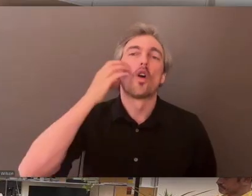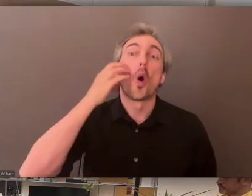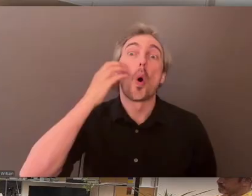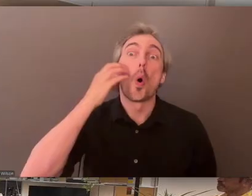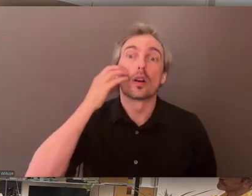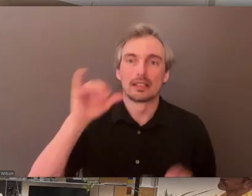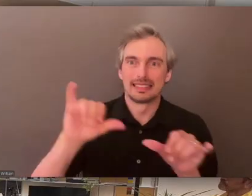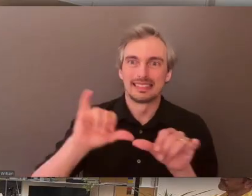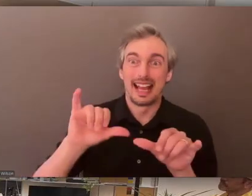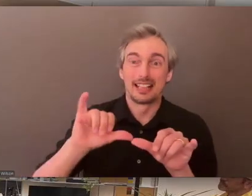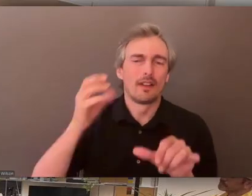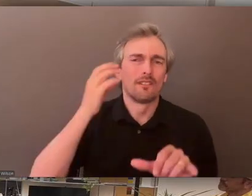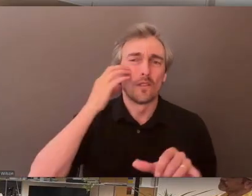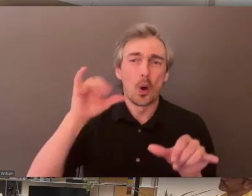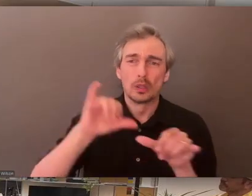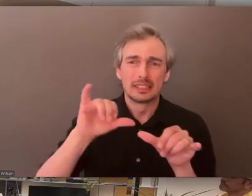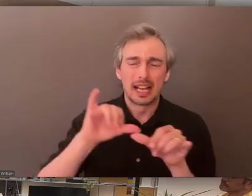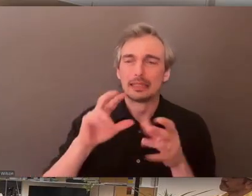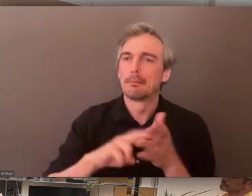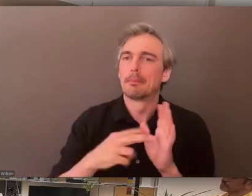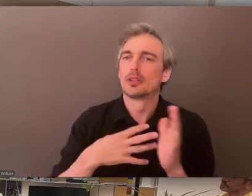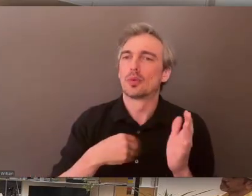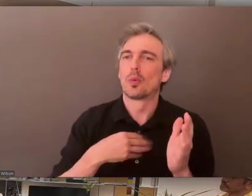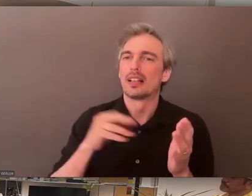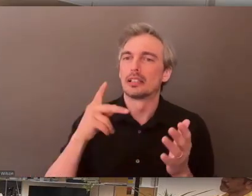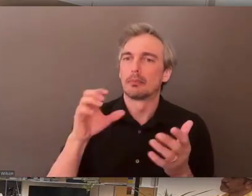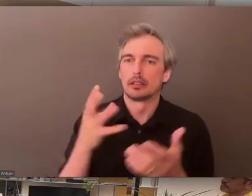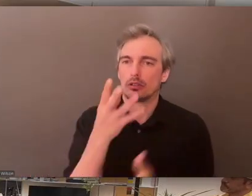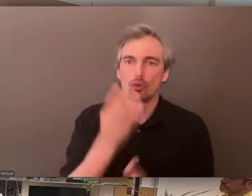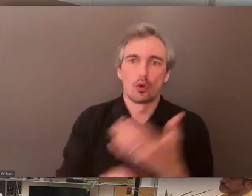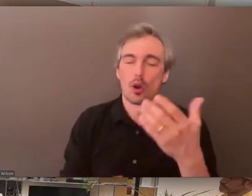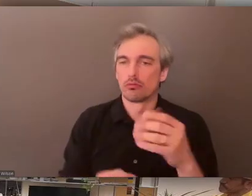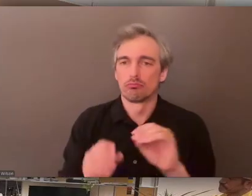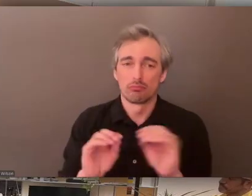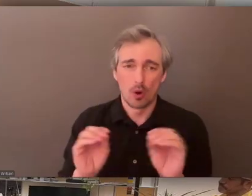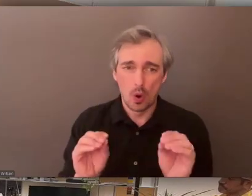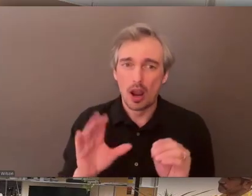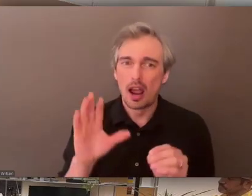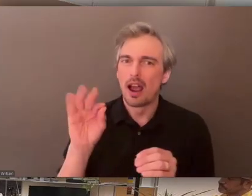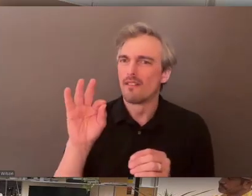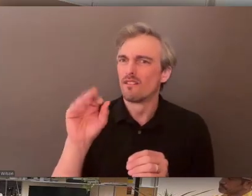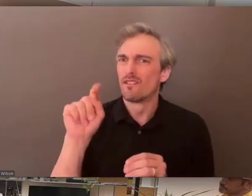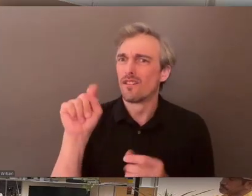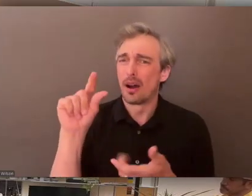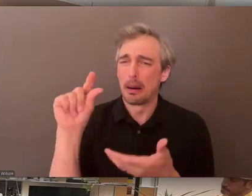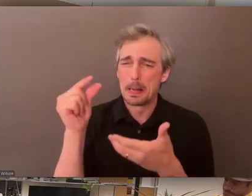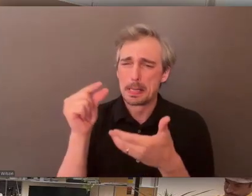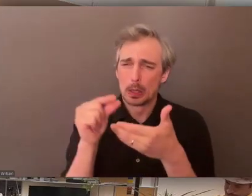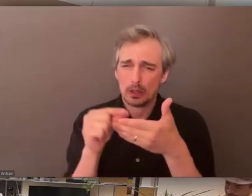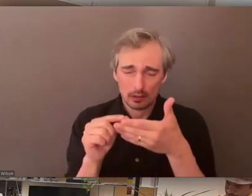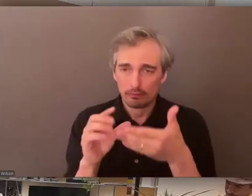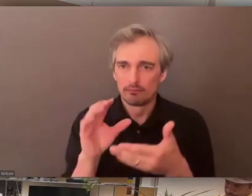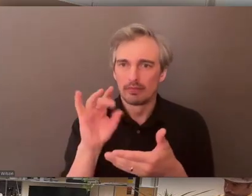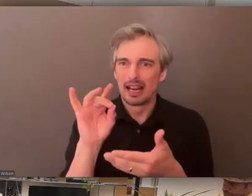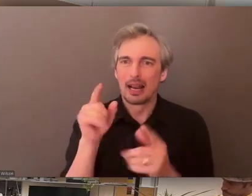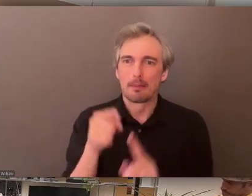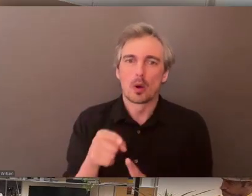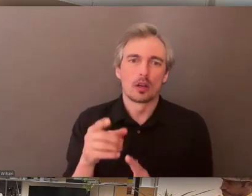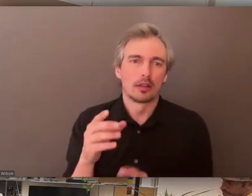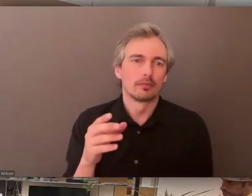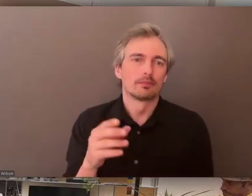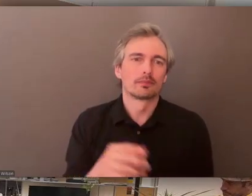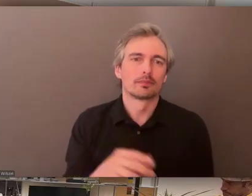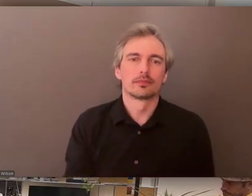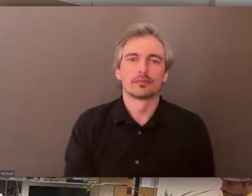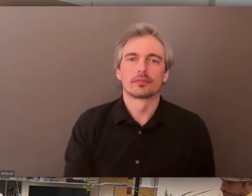8ポイントだと読めないので、この問題や課題を解決する方法があるかどうか知りたいです。